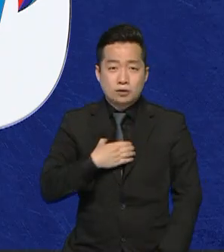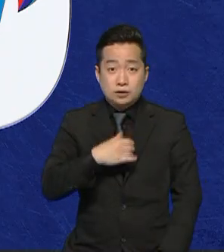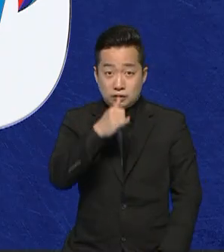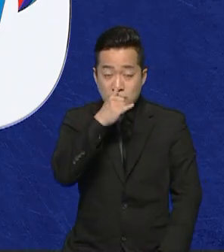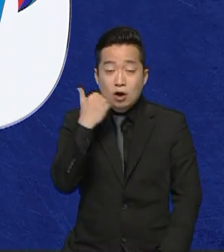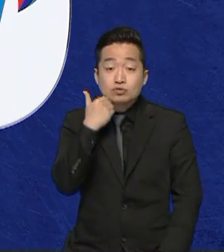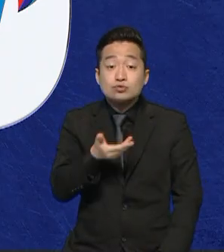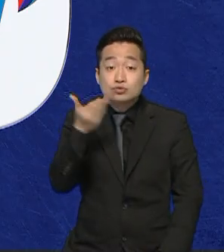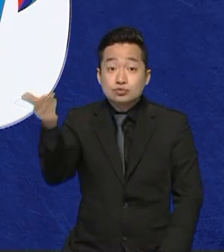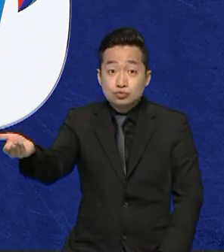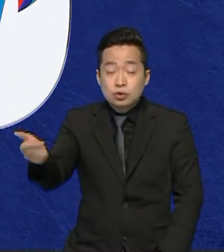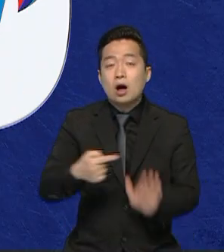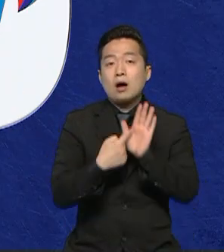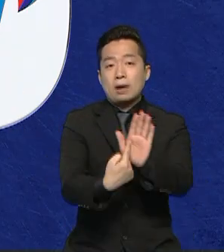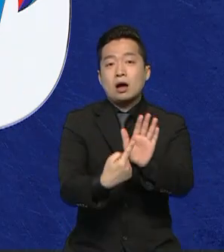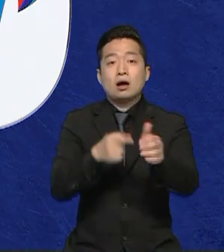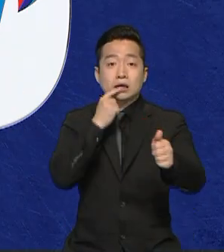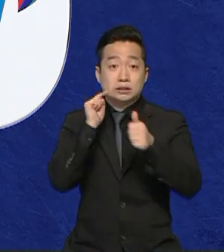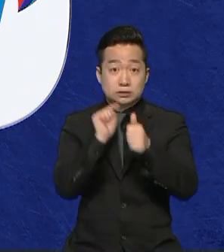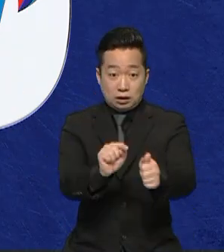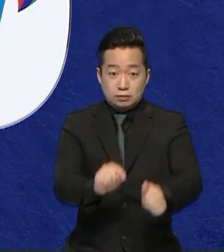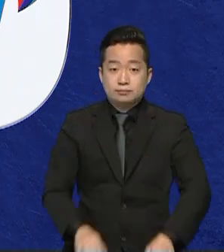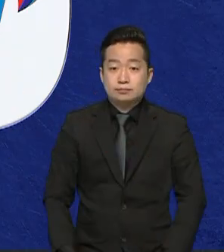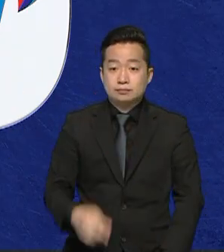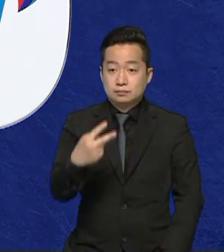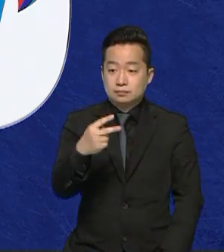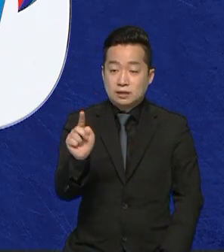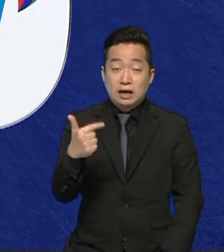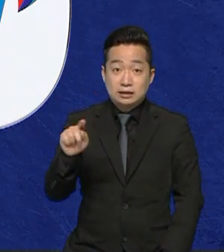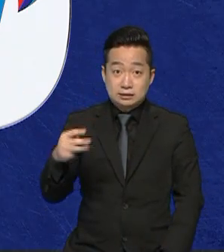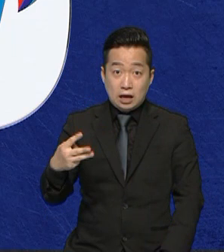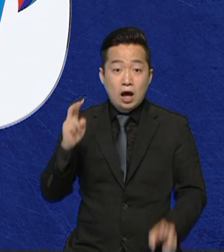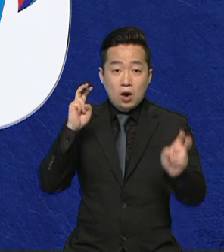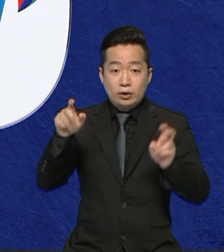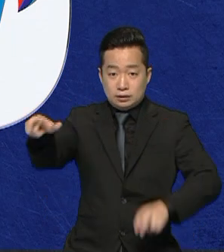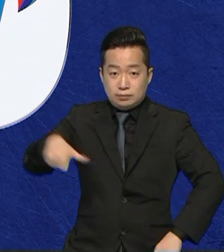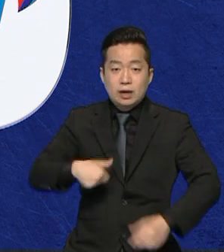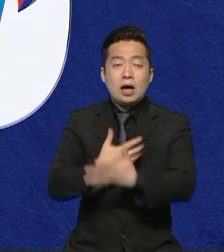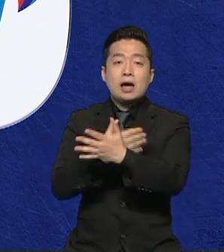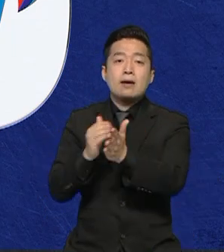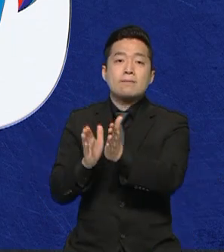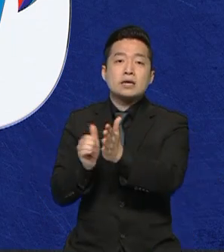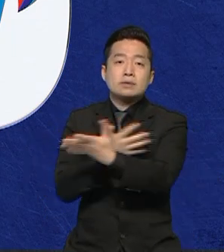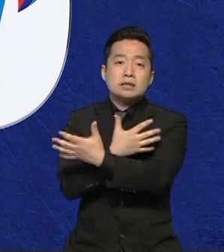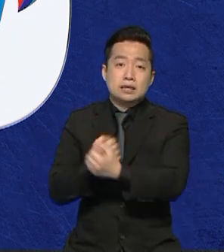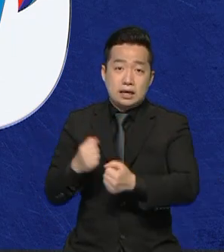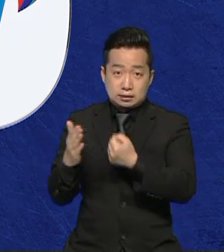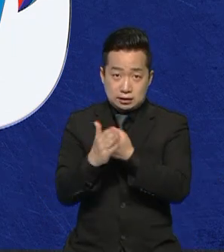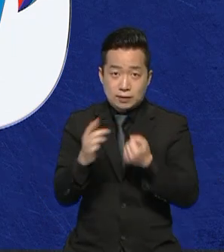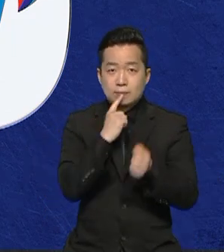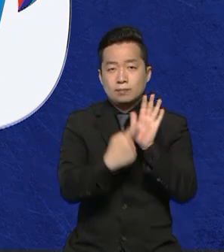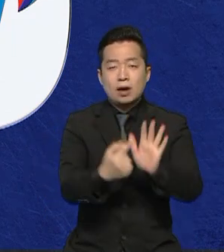밝히라고 요구했는데 다날 측은 회사 간 비밀 유지를 전제로 맺은 계약이라 밝히기